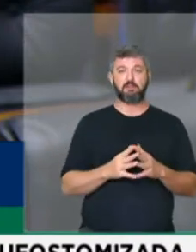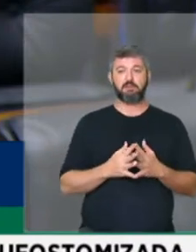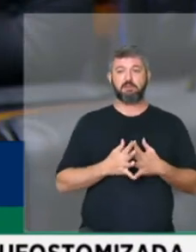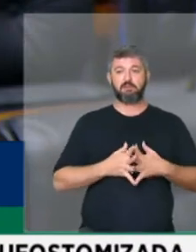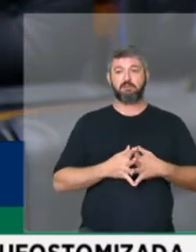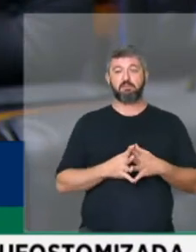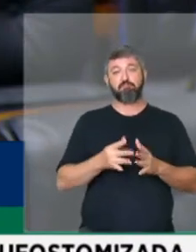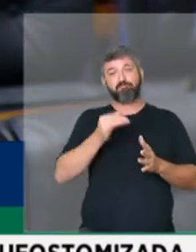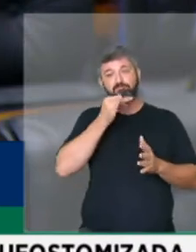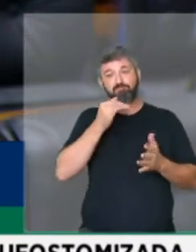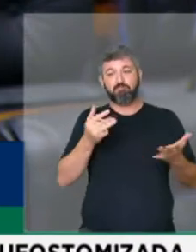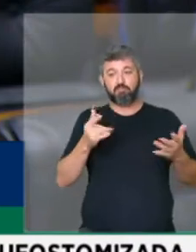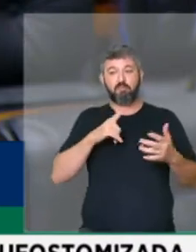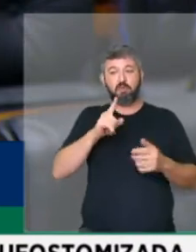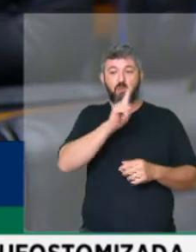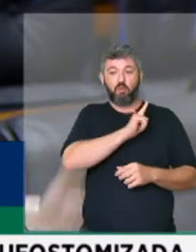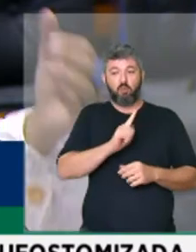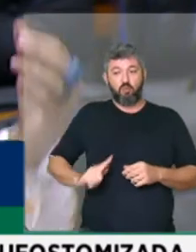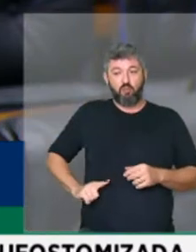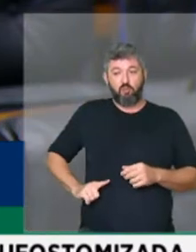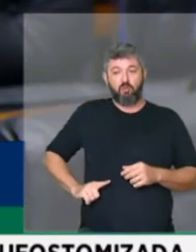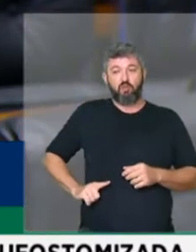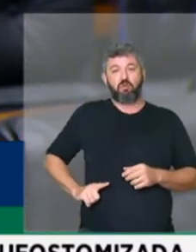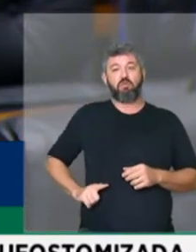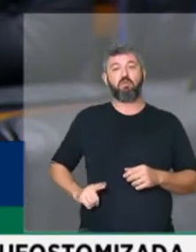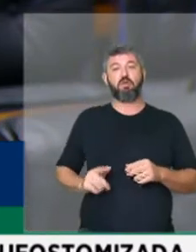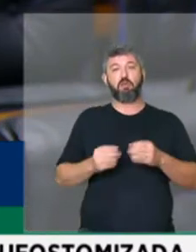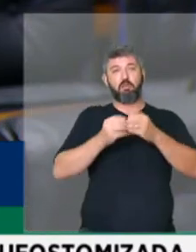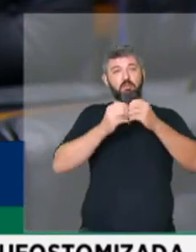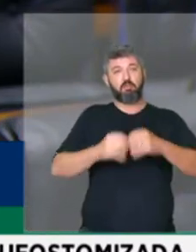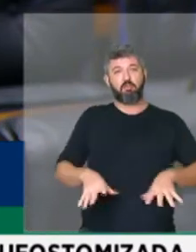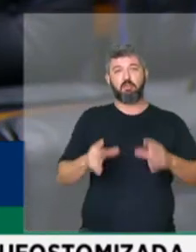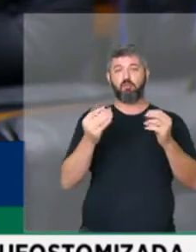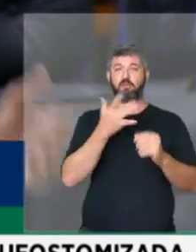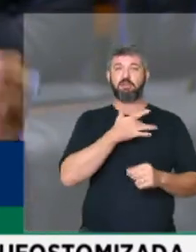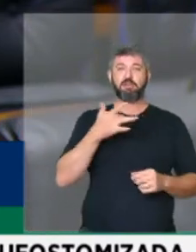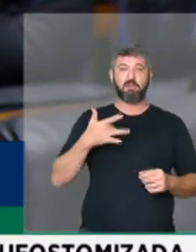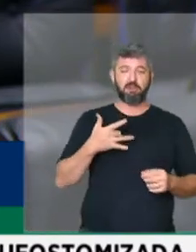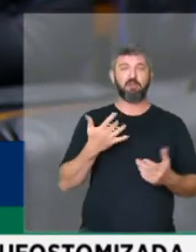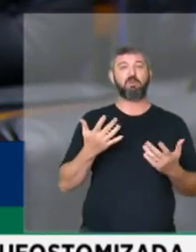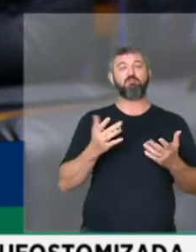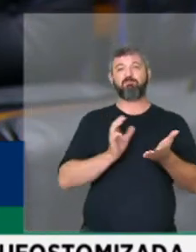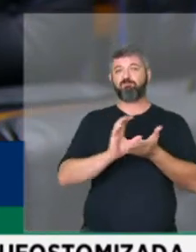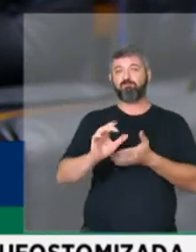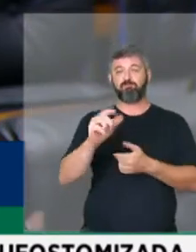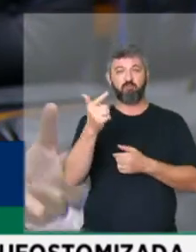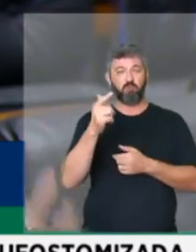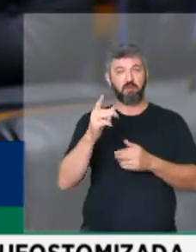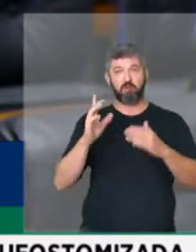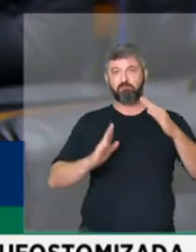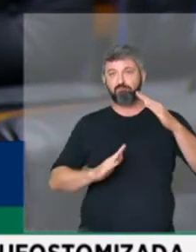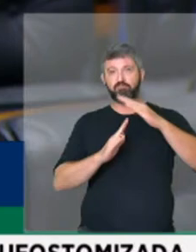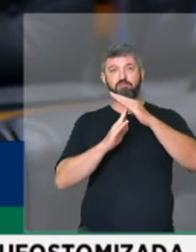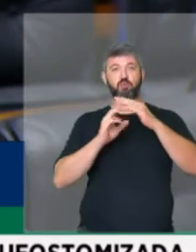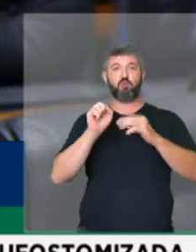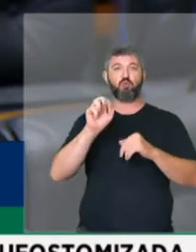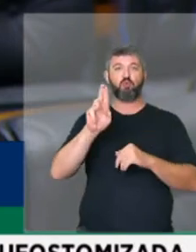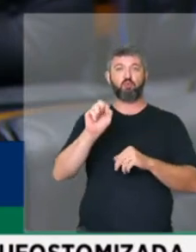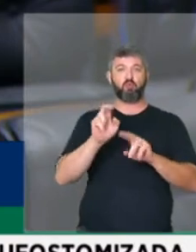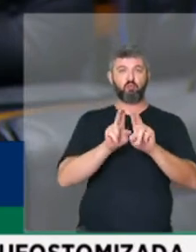VALORIZAR A SAÚDE DESSAS CRIANÇAS, VALORIZAR PROFISSIONAIS E ESSE DIA PRA VISIBILIZAR ESSA SITUAÇÃO É FUNDAMENTAL.